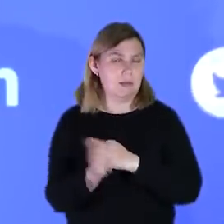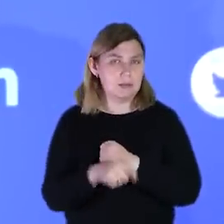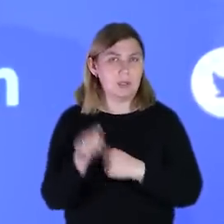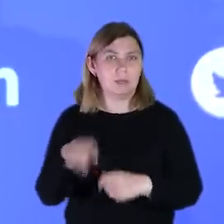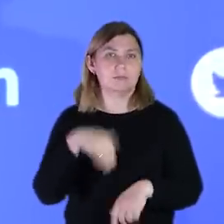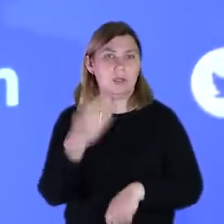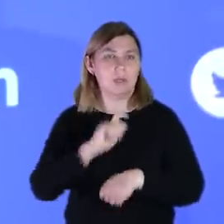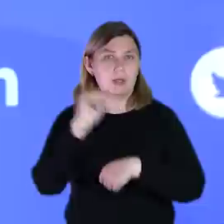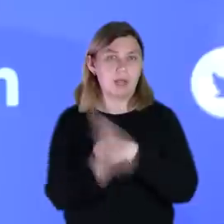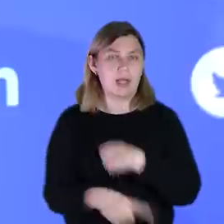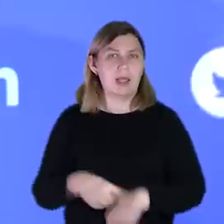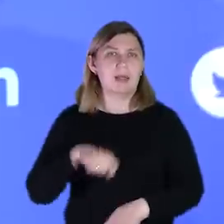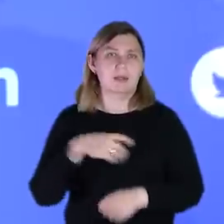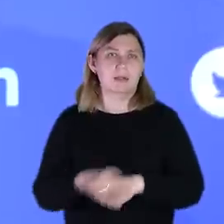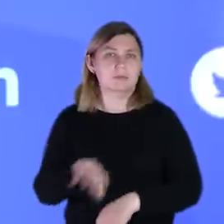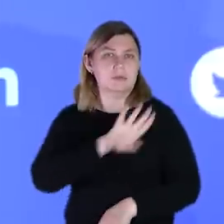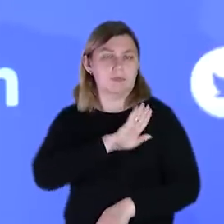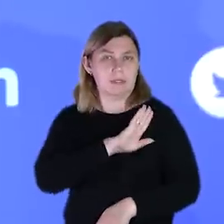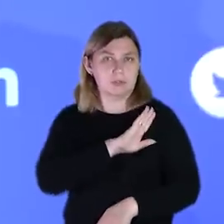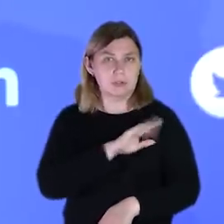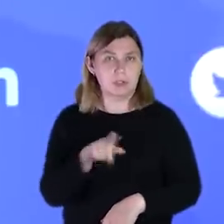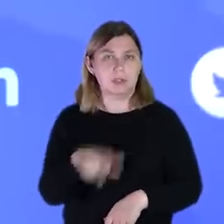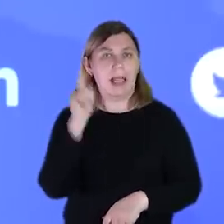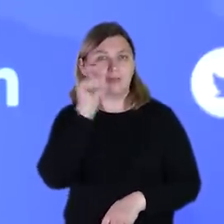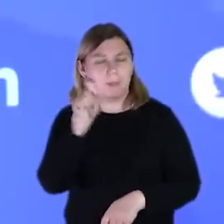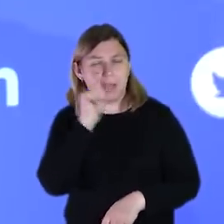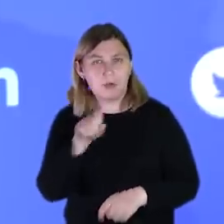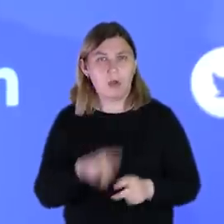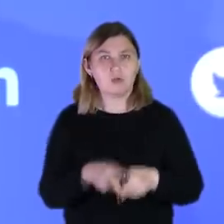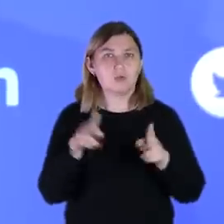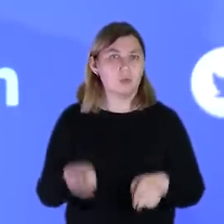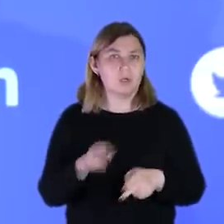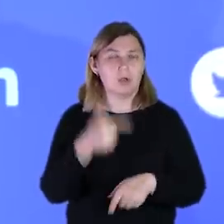skazuje się go na karę śmierci. Za zbrodnię szpiegostwa w okresie Drugiej Rzeczpospolitej